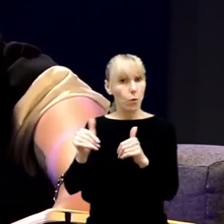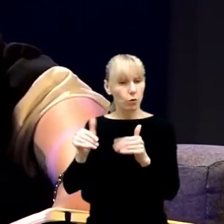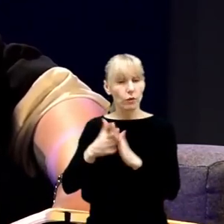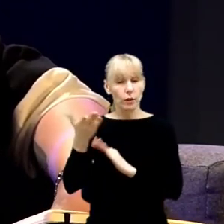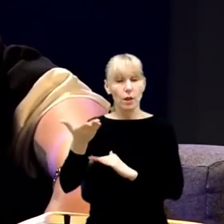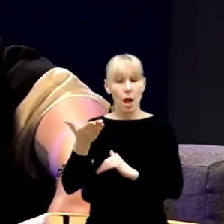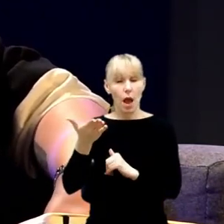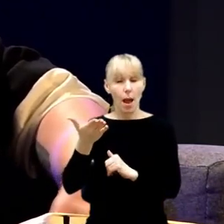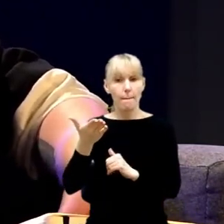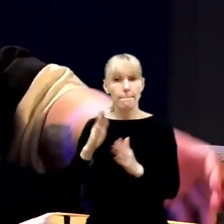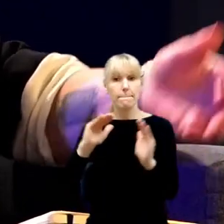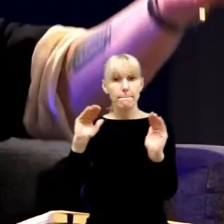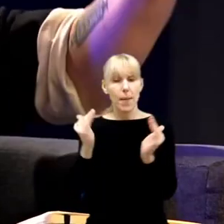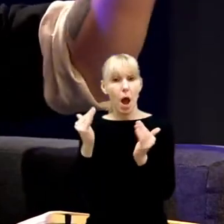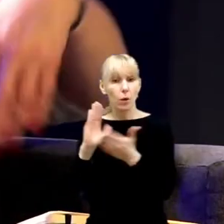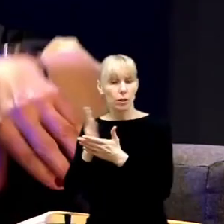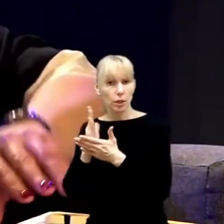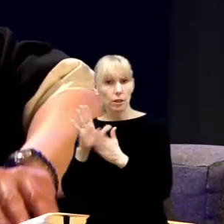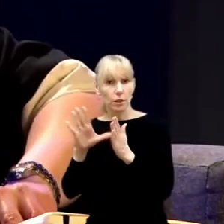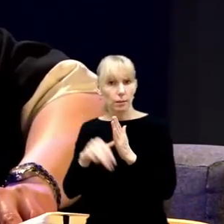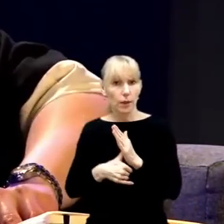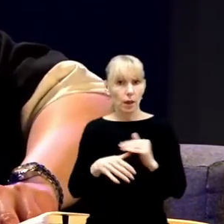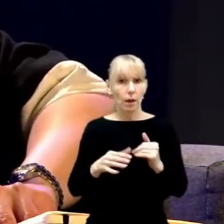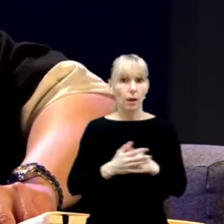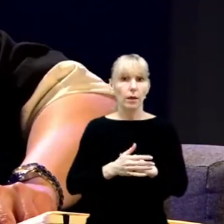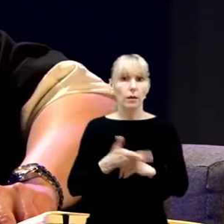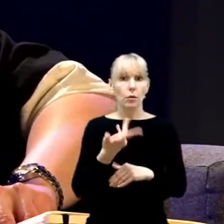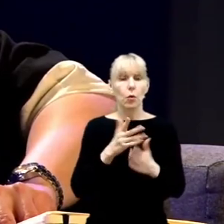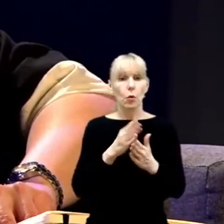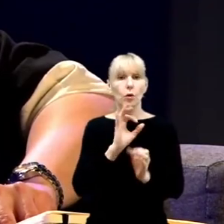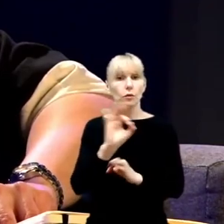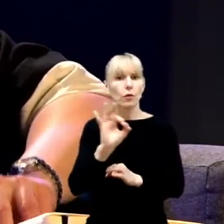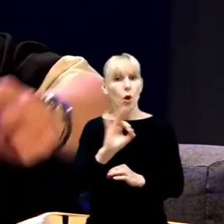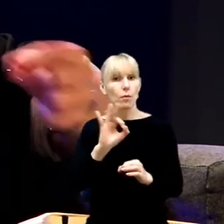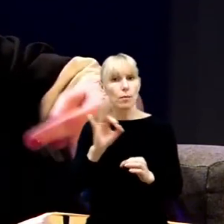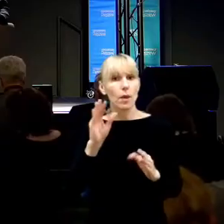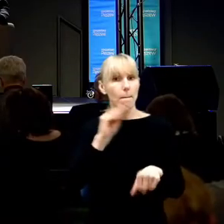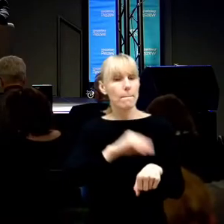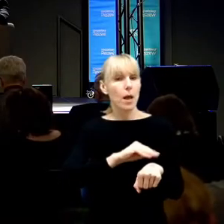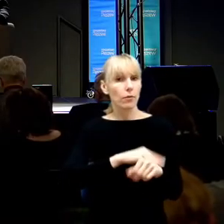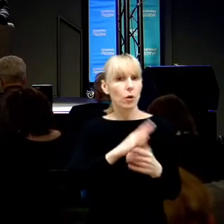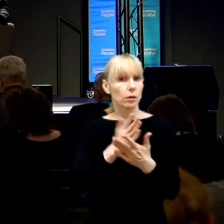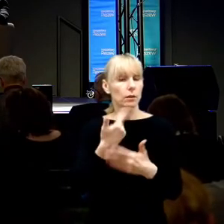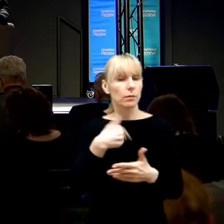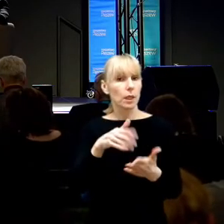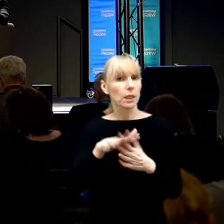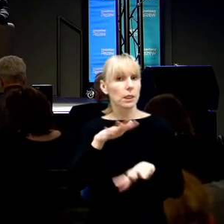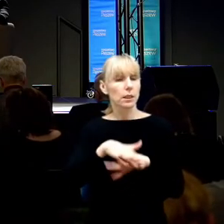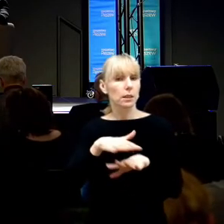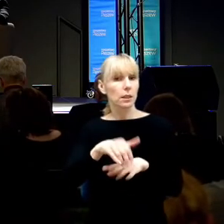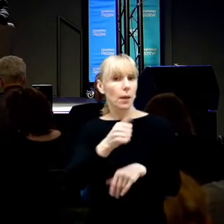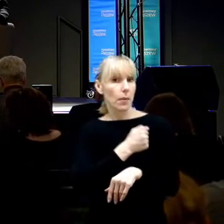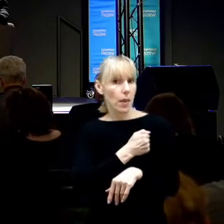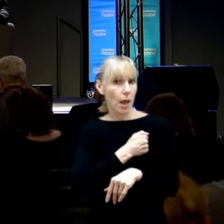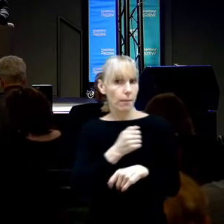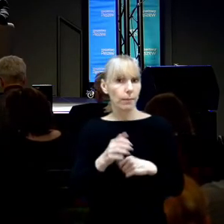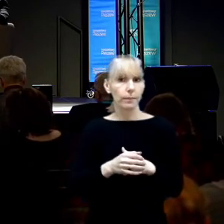najmu swoimi metodami, a cały czas zostając gwarantem, któremu się jednak ufa.